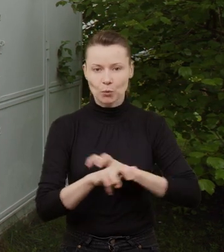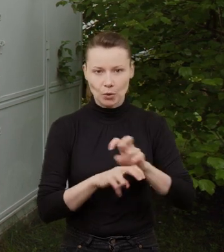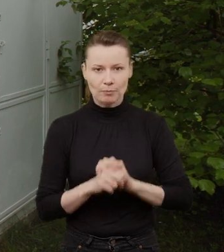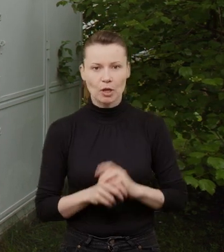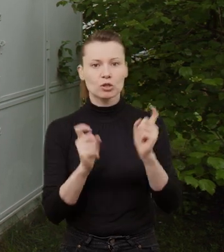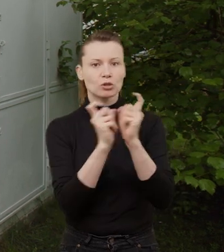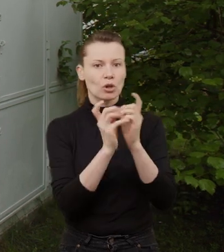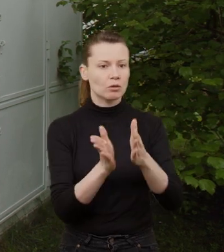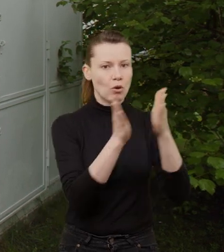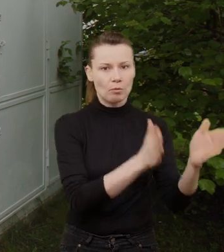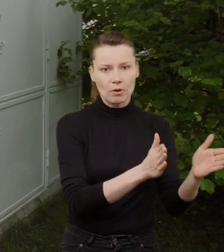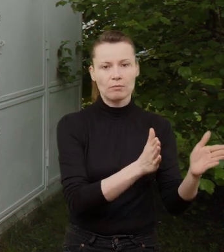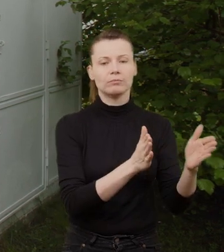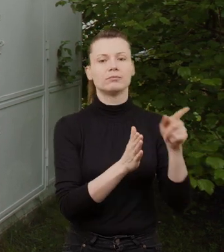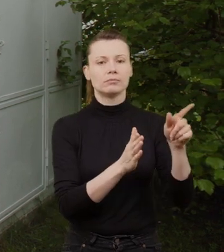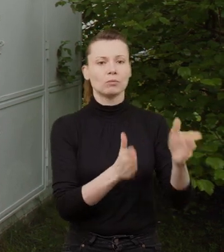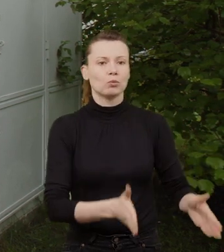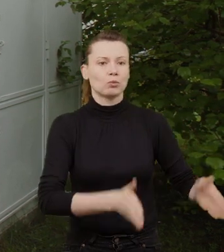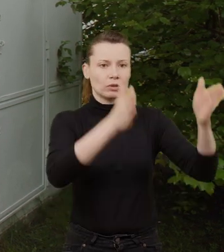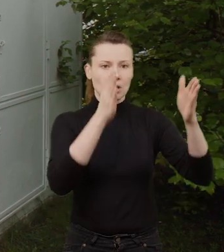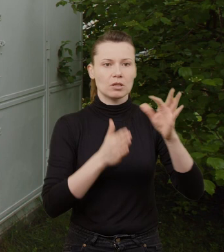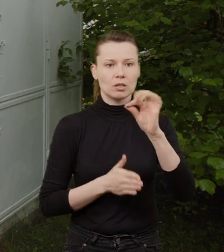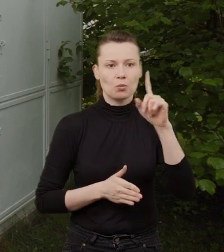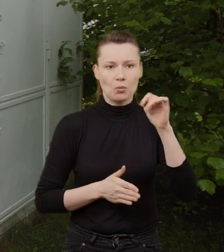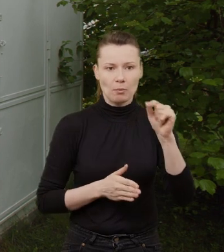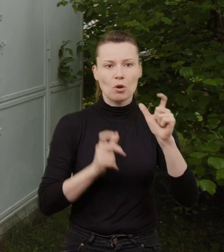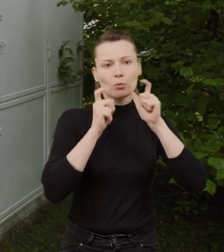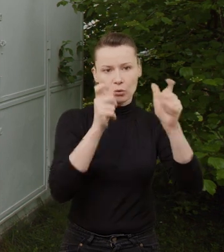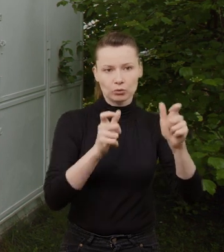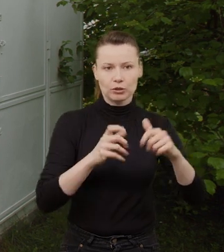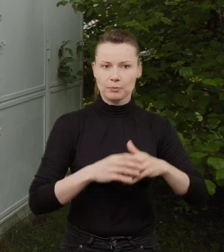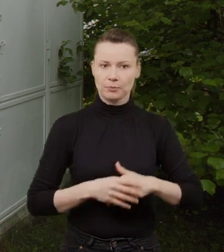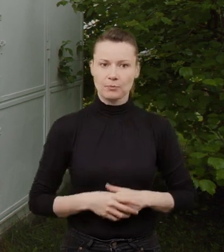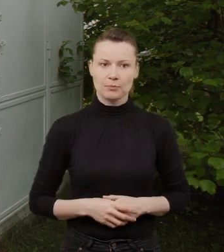a w środku są różne wystawy. A w sąsiedztwie kiosku jest nasz słup ogłoszeniowy.